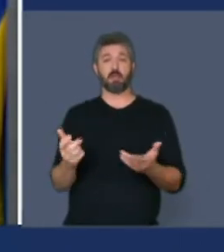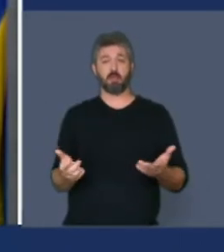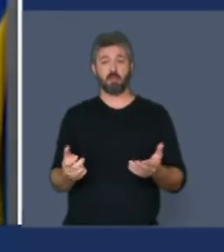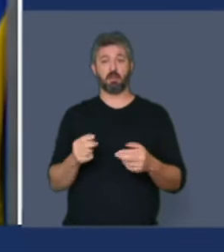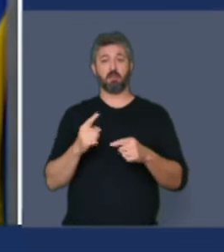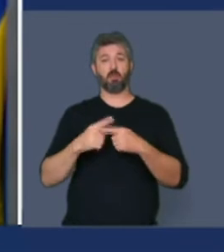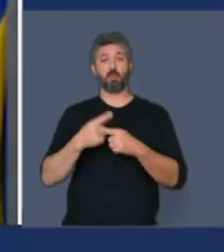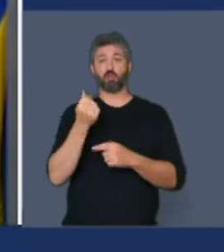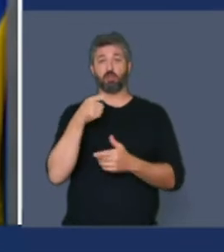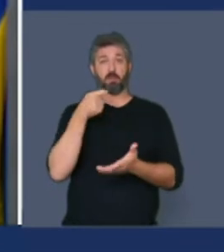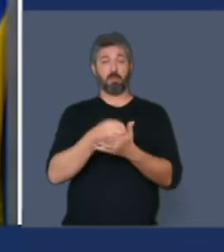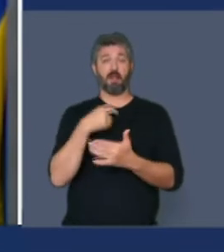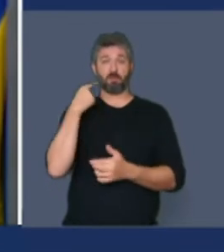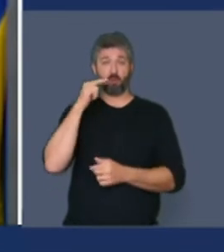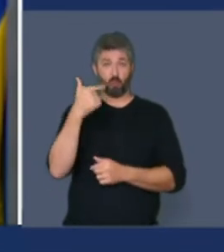ADVOGADO E A... NÃO ALCANÇA TODOS AQUELES QUE SÃO